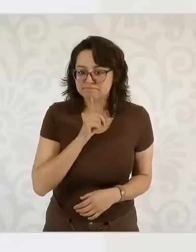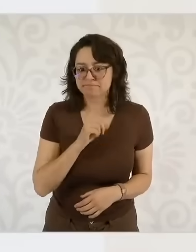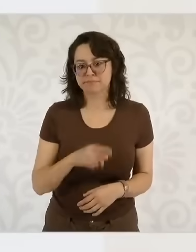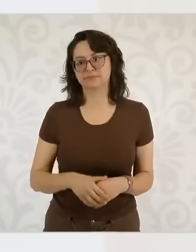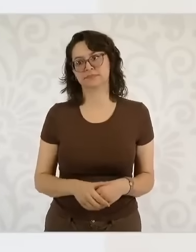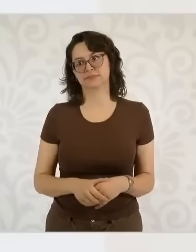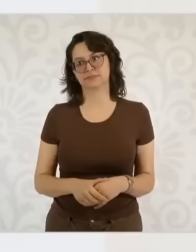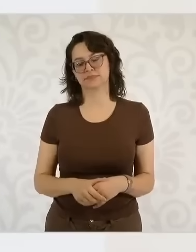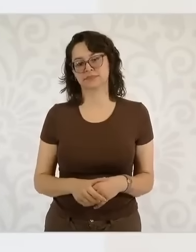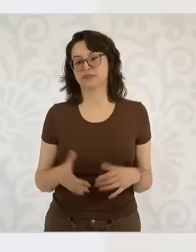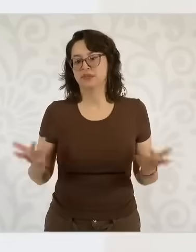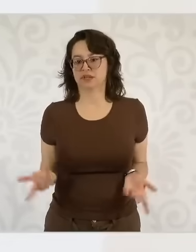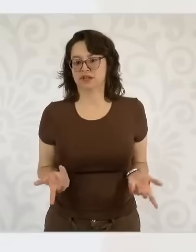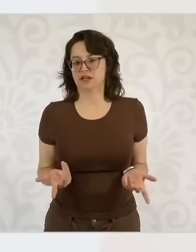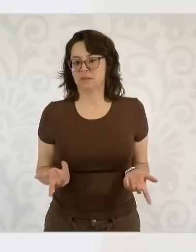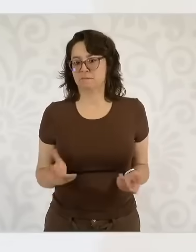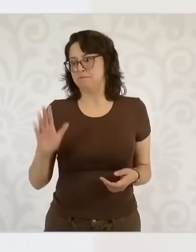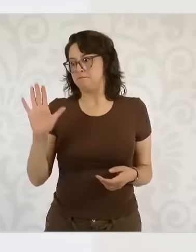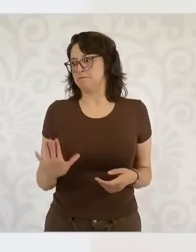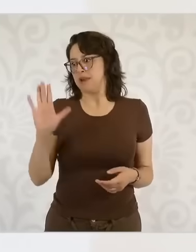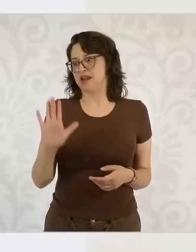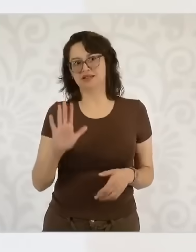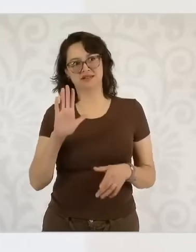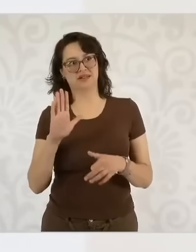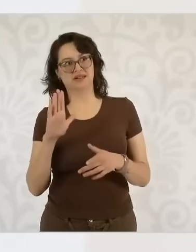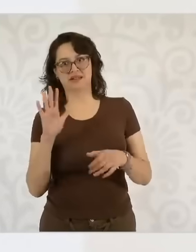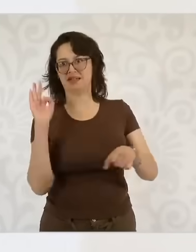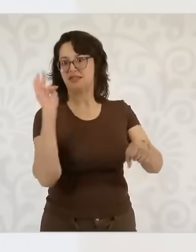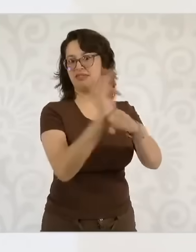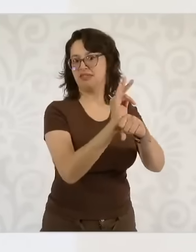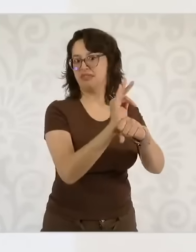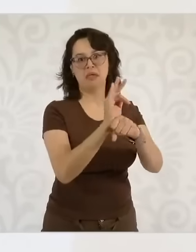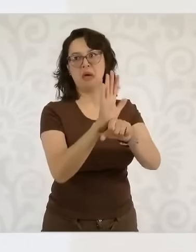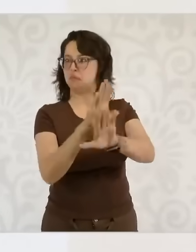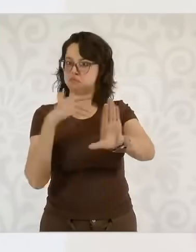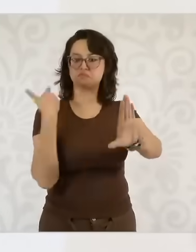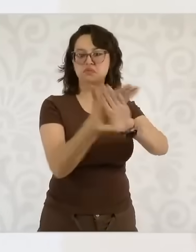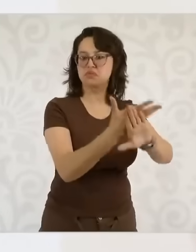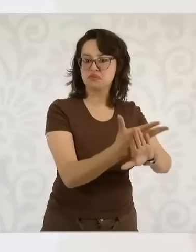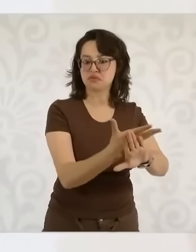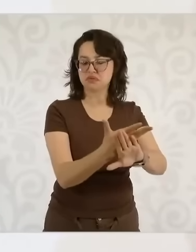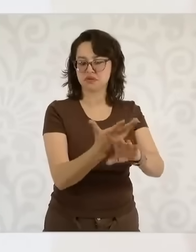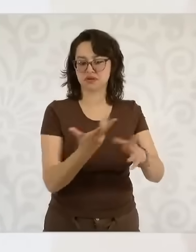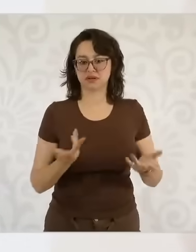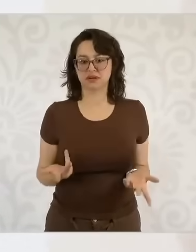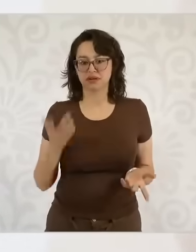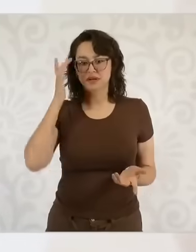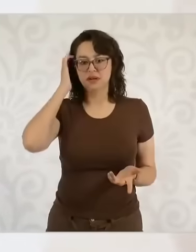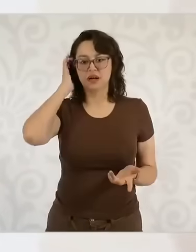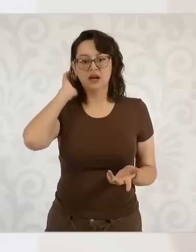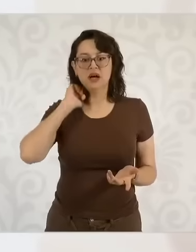Entonces en vez de defender a las y los mexicanos como otros algunos están de acuerdo con nosotros y